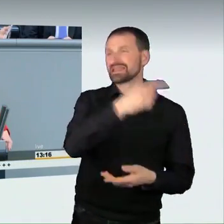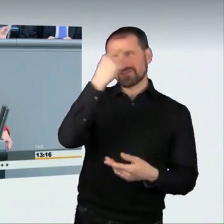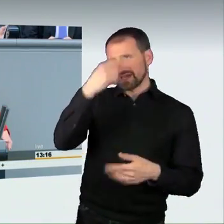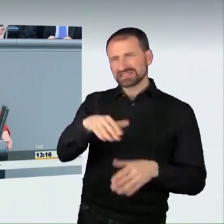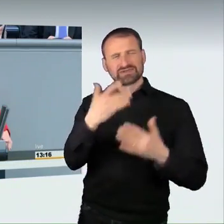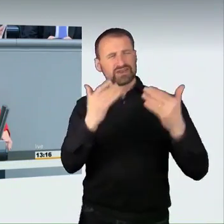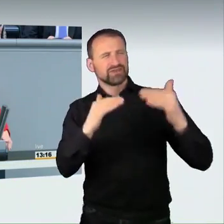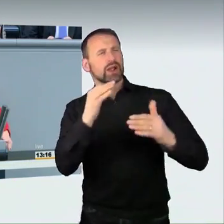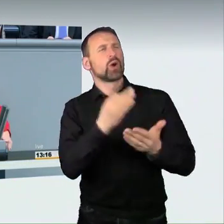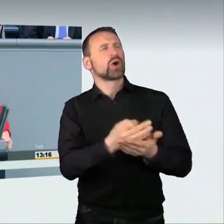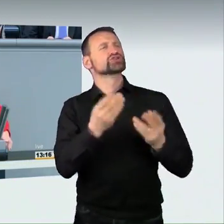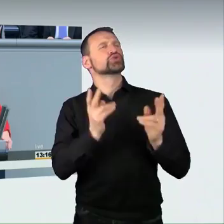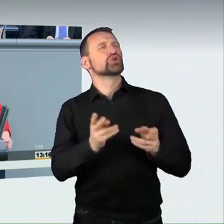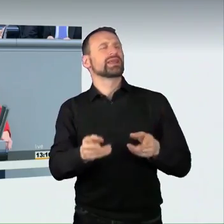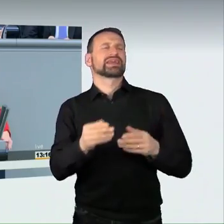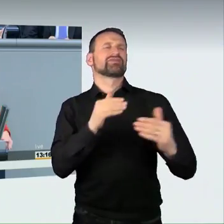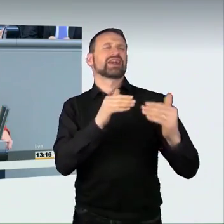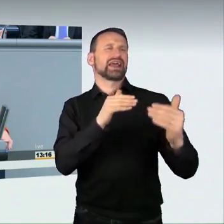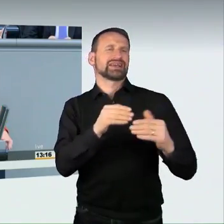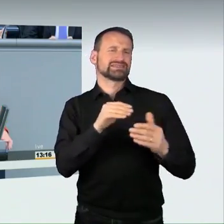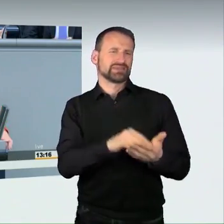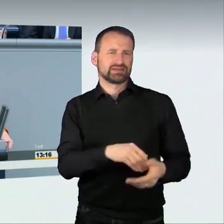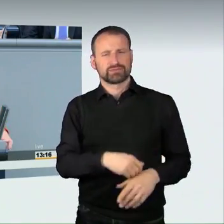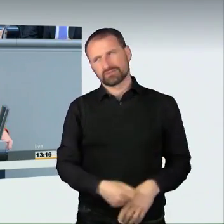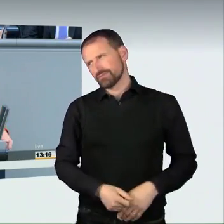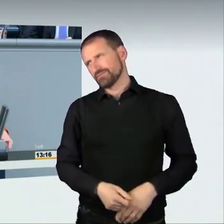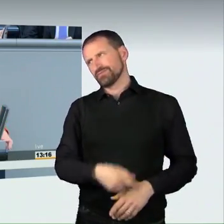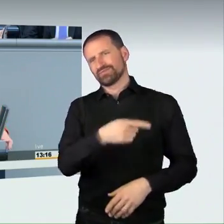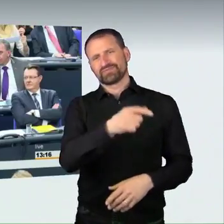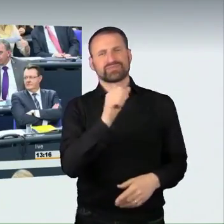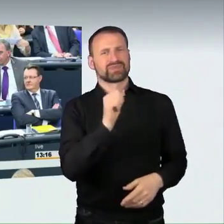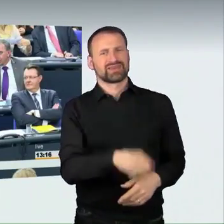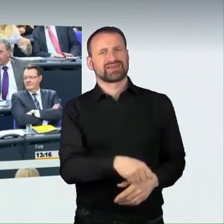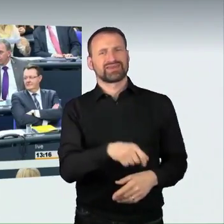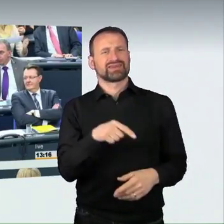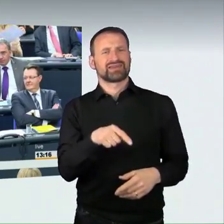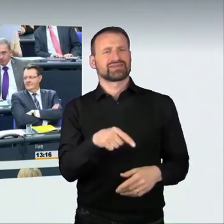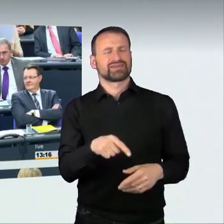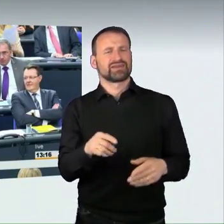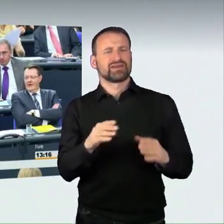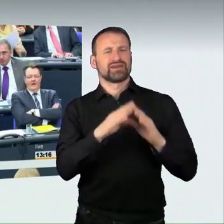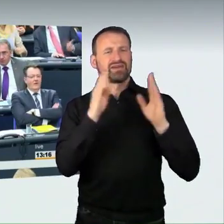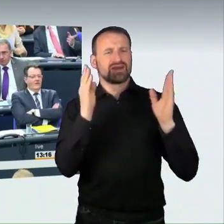wie hoch die ortsübliche Vergleichsmiete ist. Sie können sich an Haus & Grund wenden, und dann wissen sie, wie hoch die ortsübliche Vergleichsmiete ist.